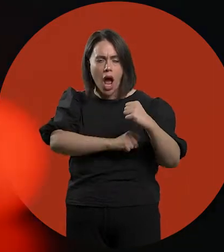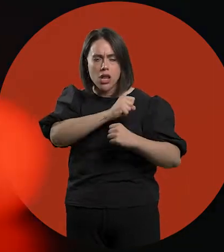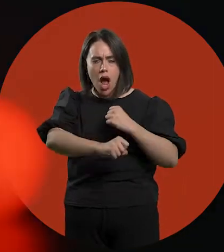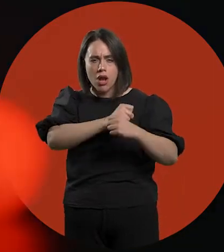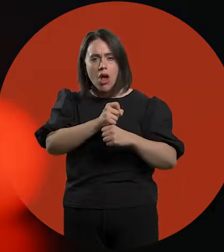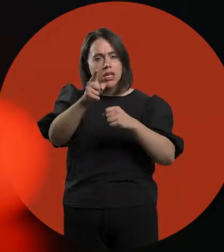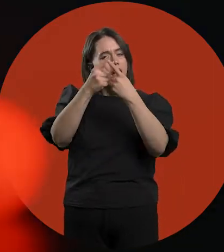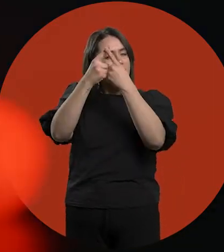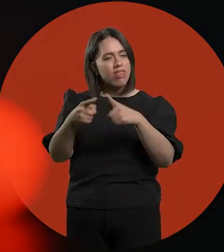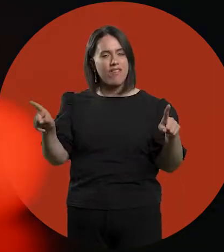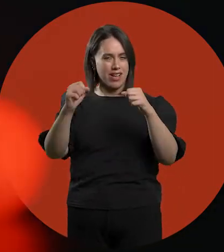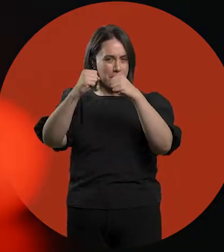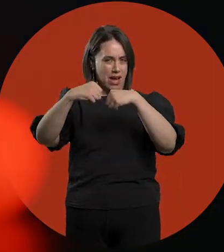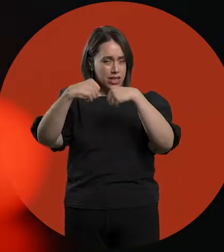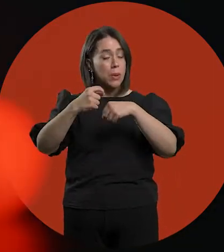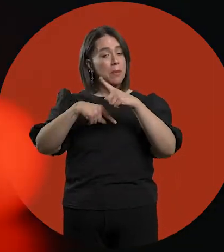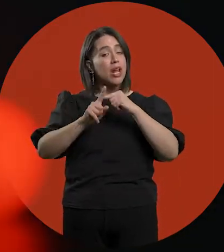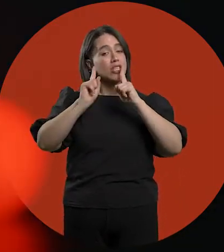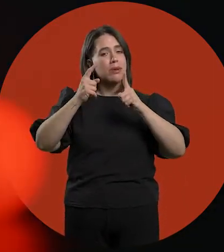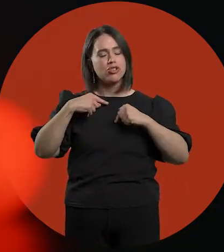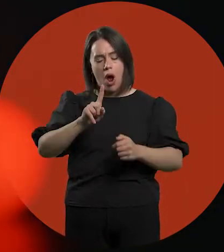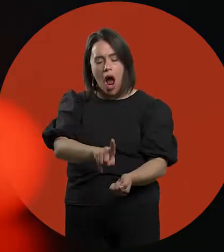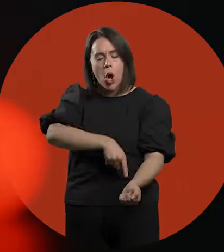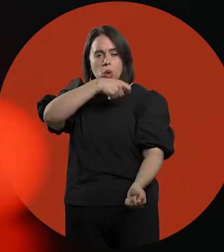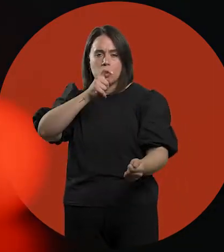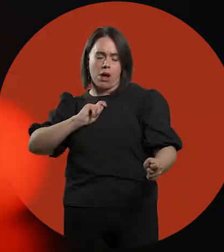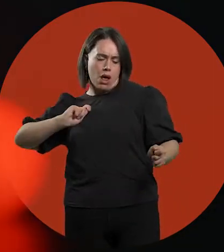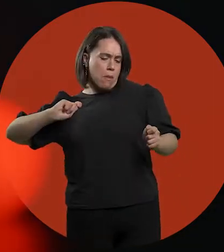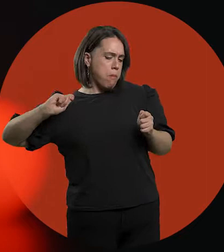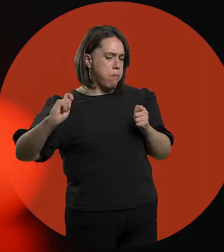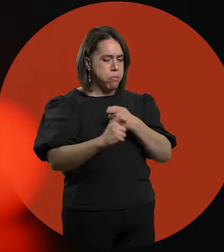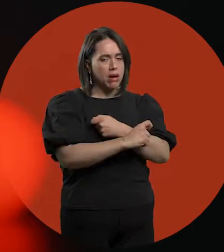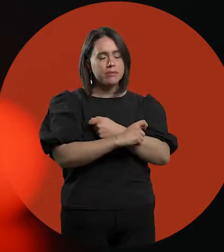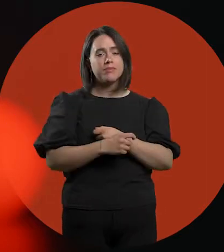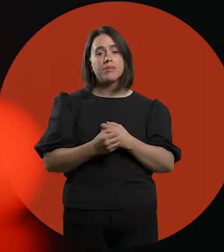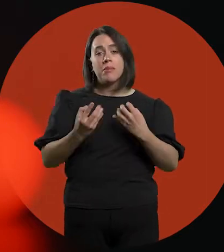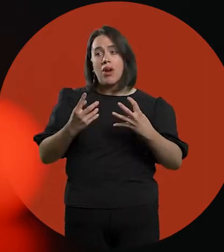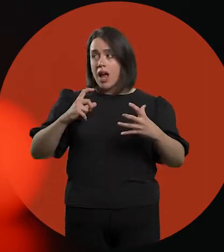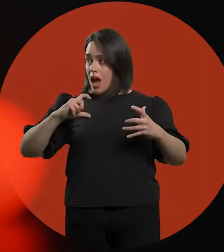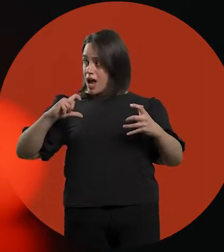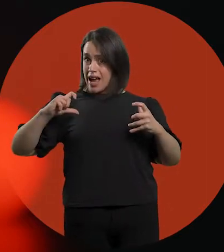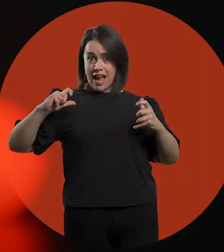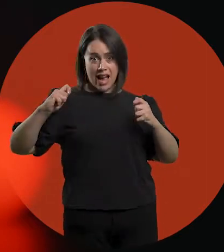Pero también ya estaba acostumbrada al cambio, y me parece que los cambios son buenos.